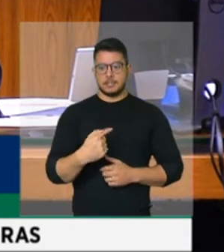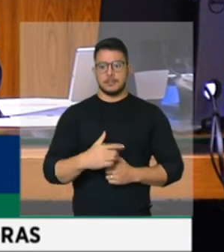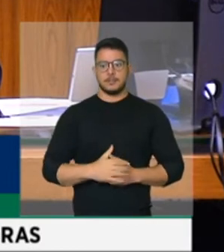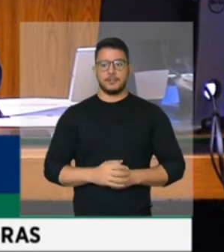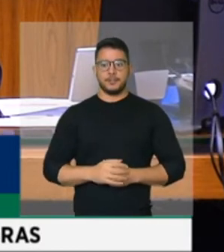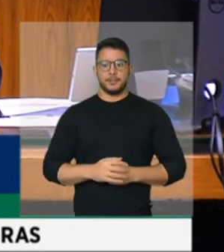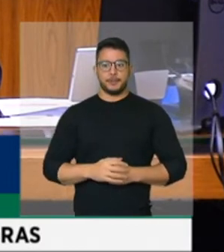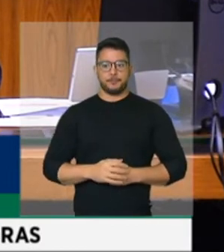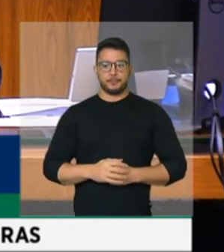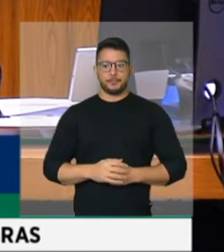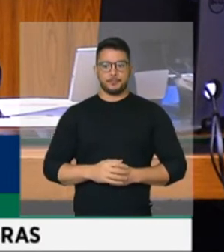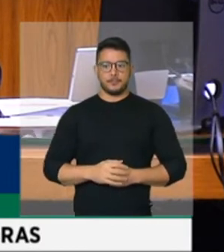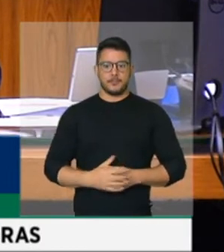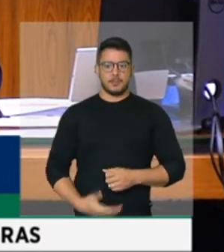1016 E 1017, QUE FORAM TAMBÉM ALTERANDO A ORDEM CRONOLÓ